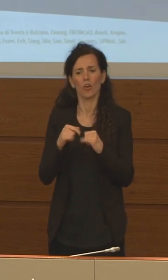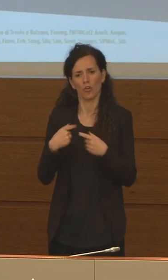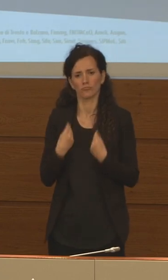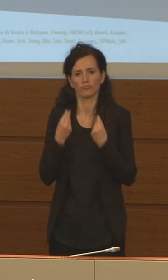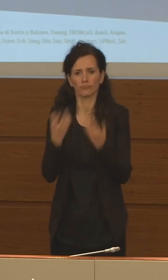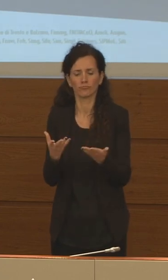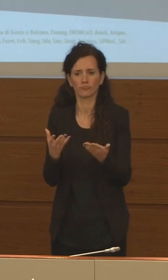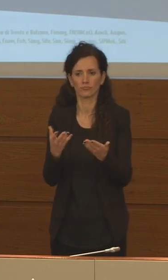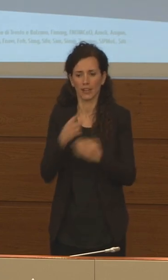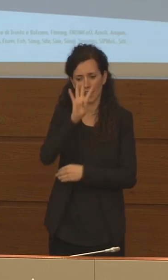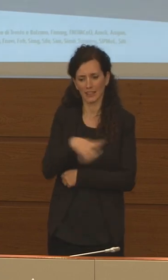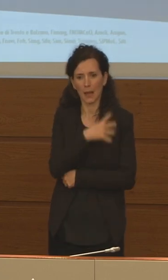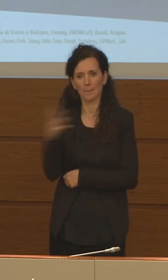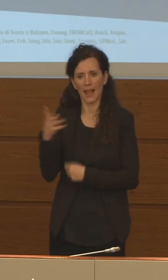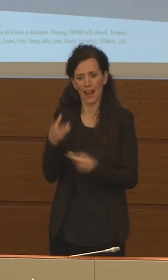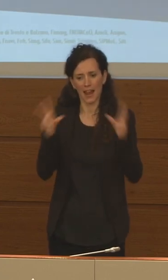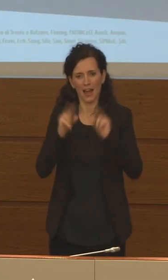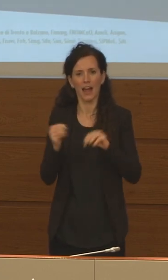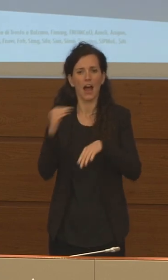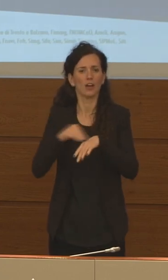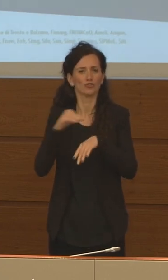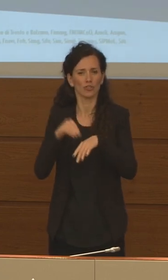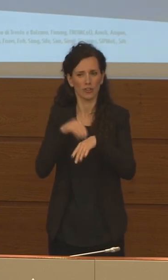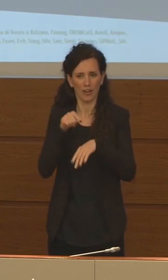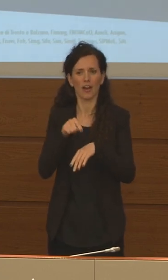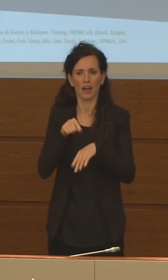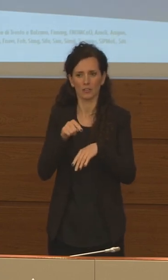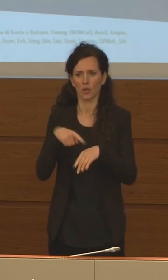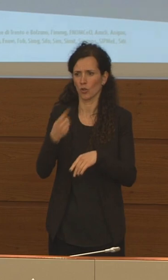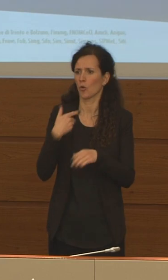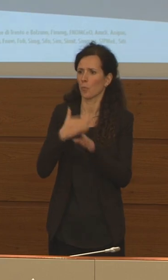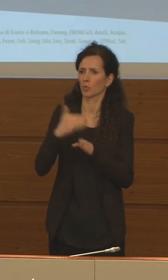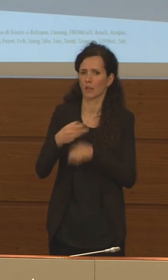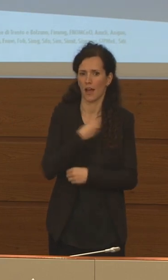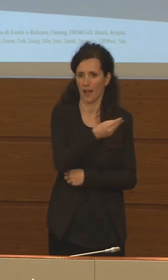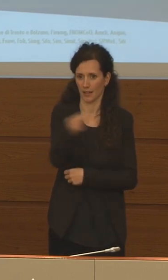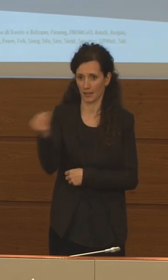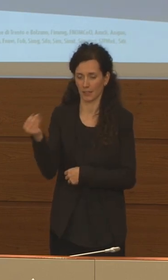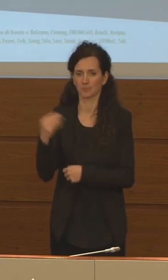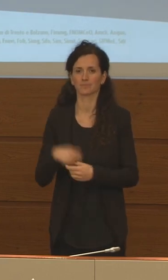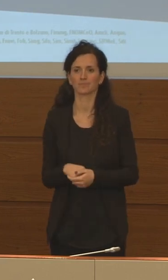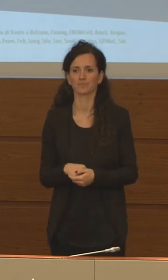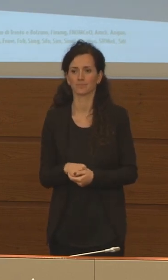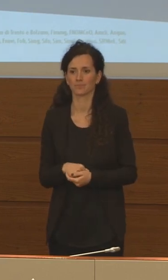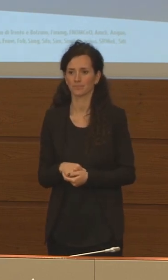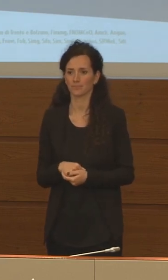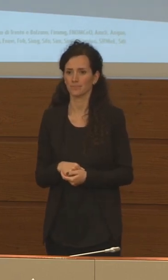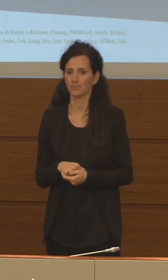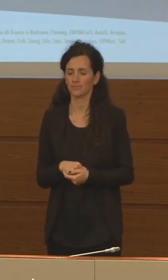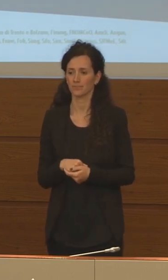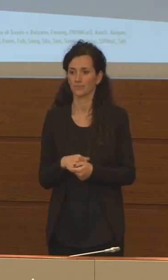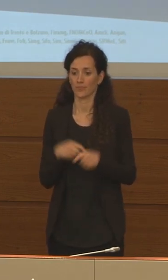tabella riepilogativa che vi faremo avere. Oggi è proseguita l'attività